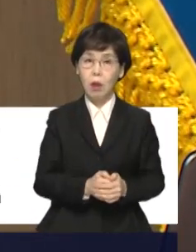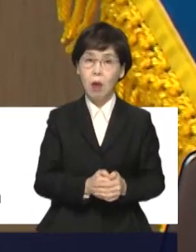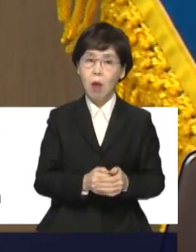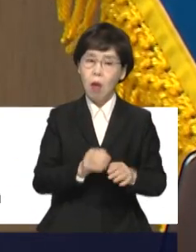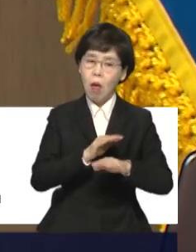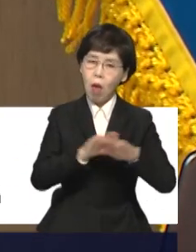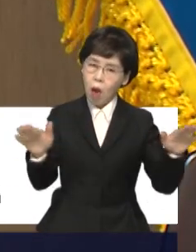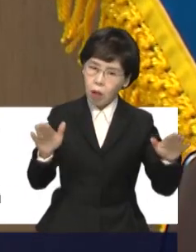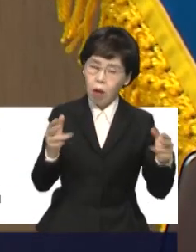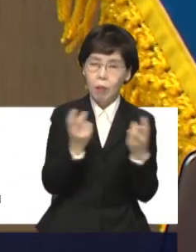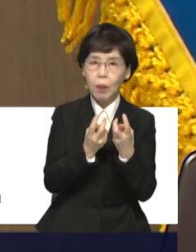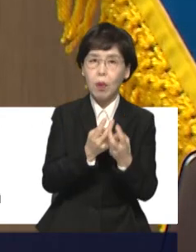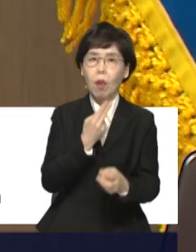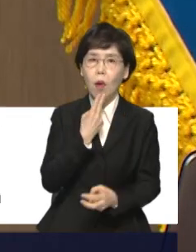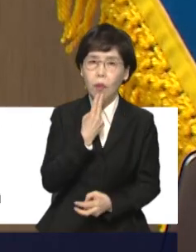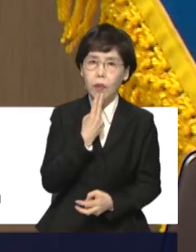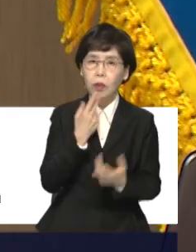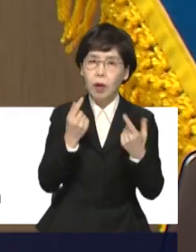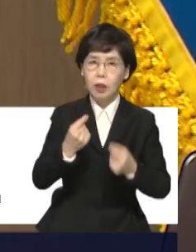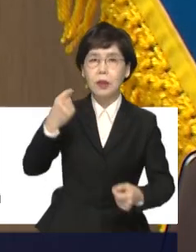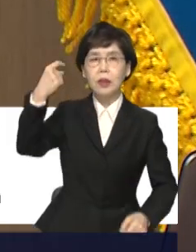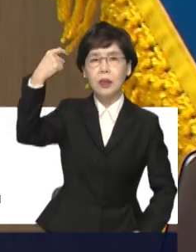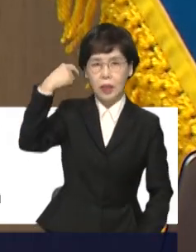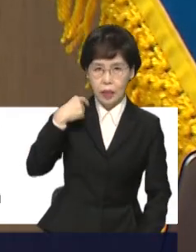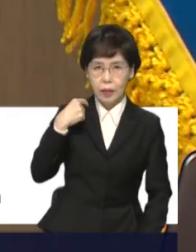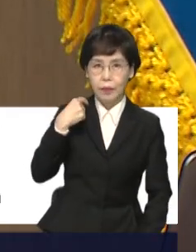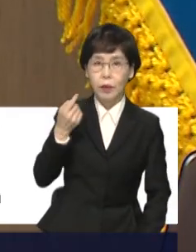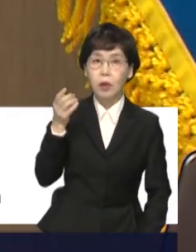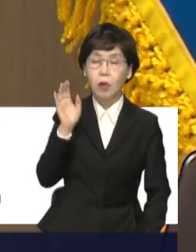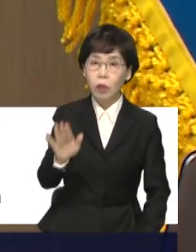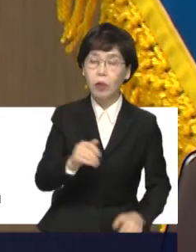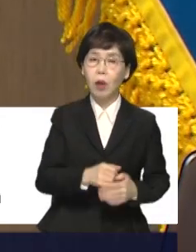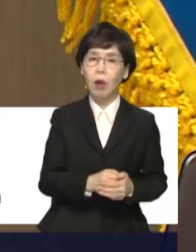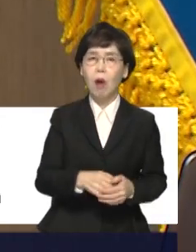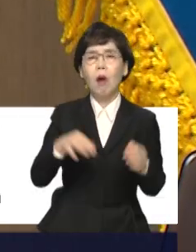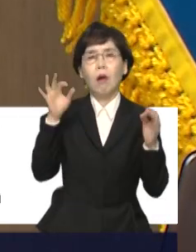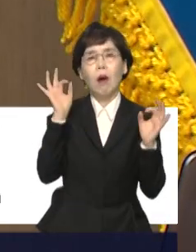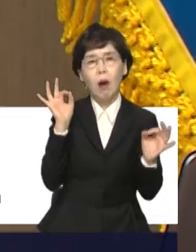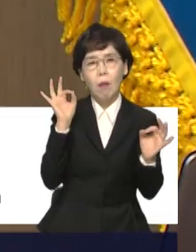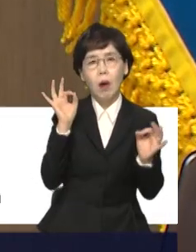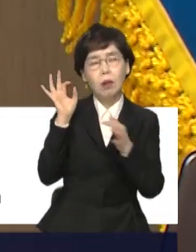기분이었습니다. 그렇지만 손을 놓고 마냥 지켜볼 수만은